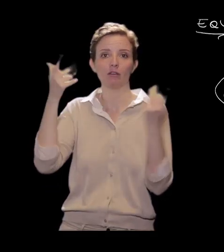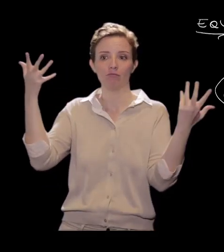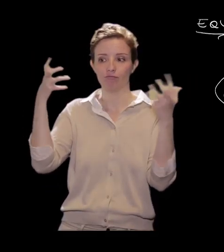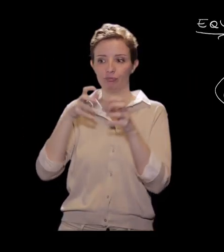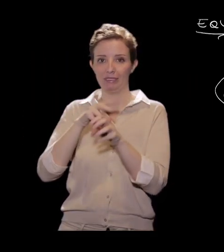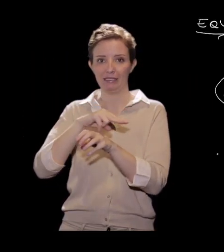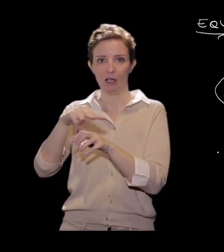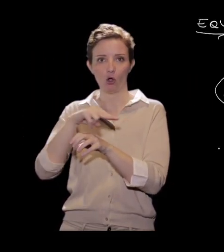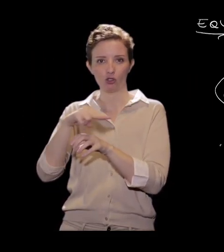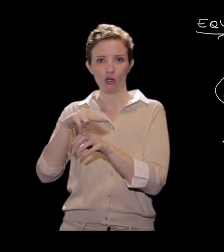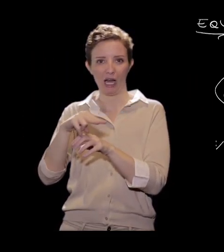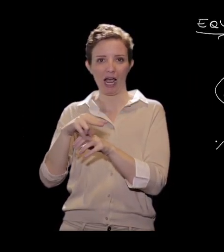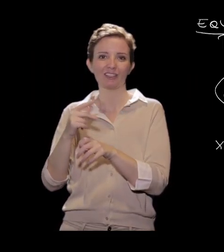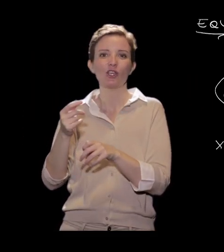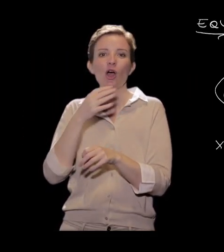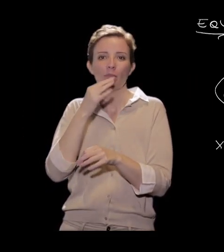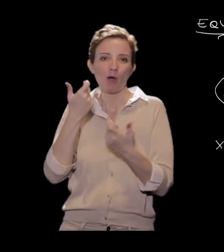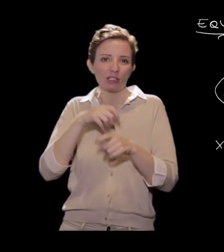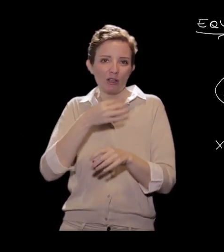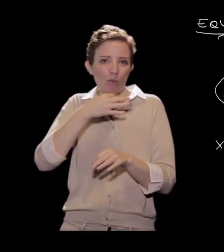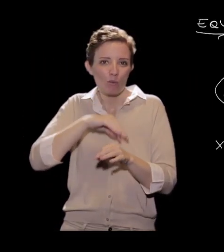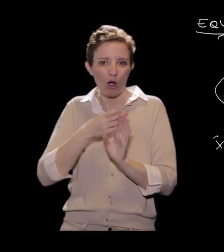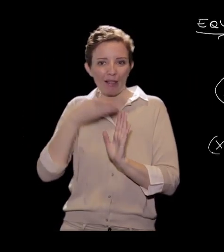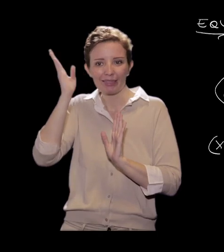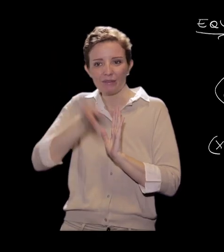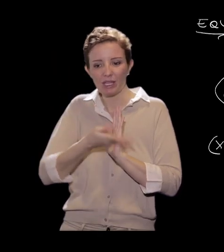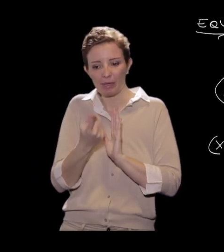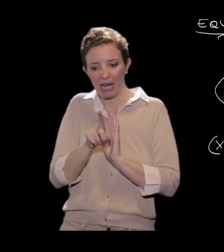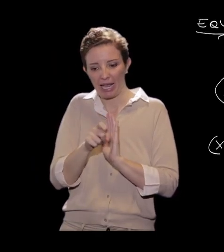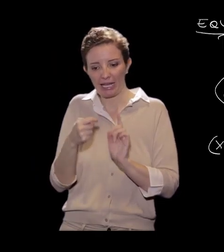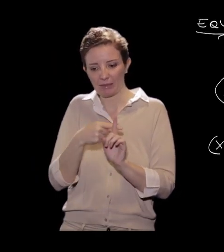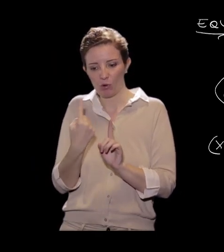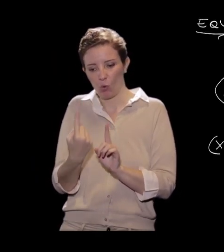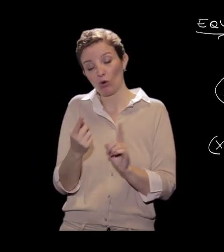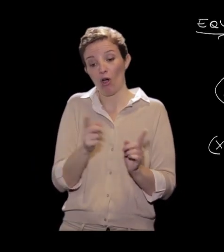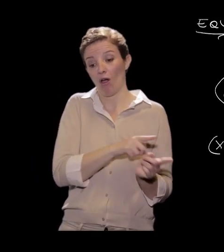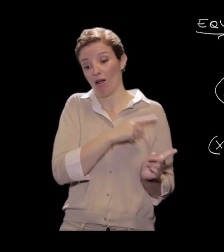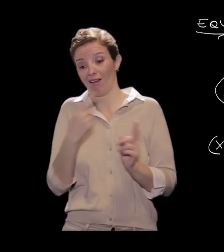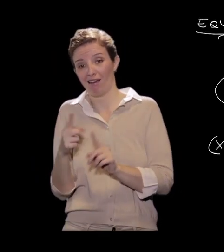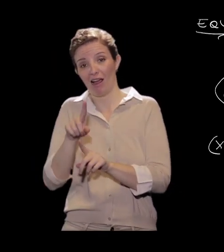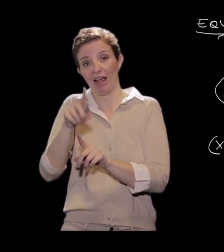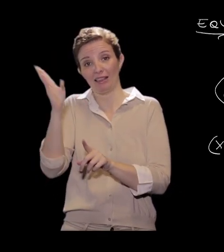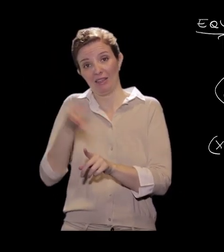essendo sicuramente divisibili per x+1 di qua e x-1 quest'altra.